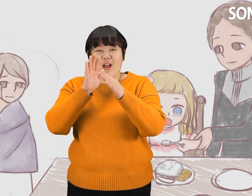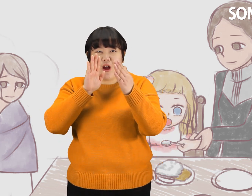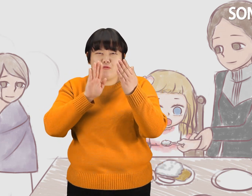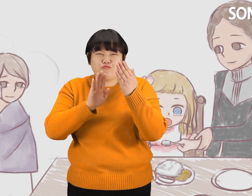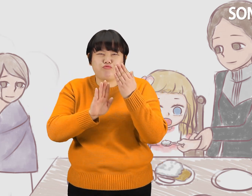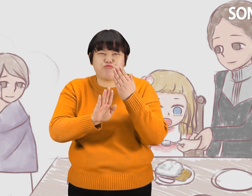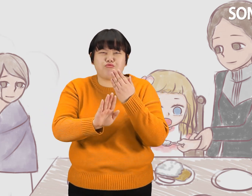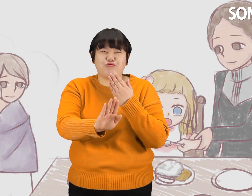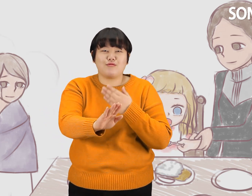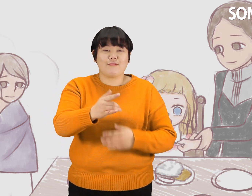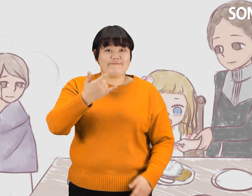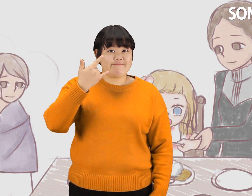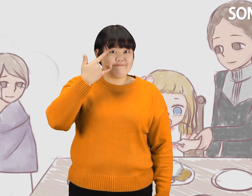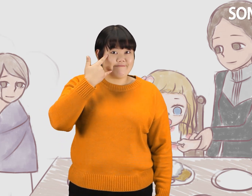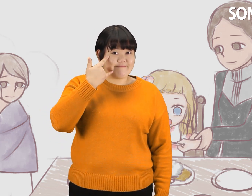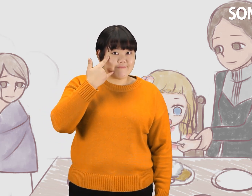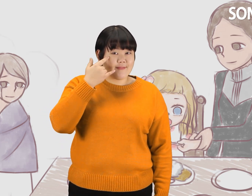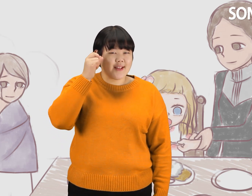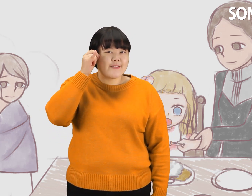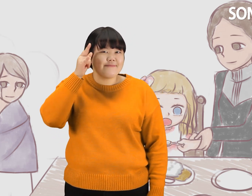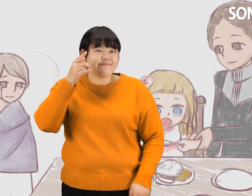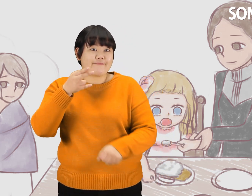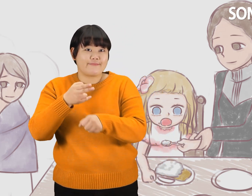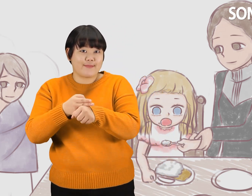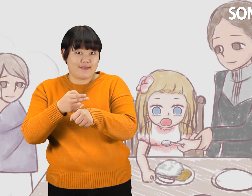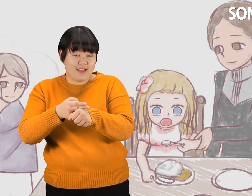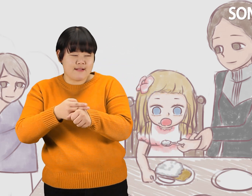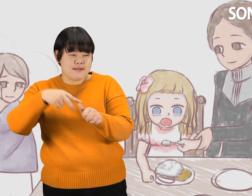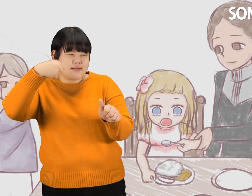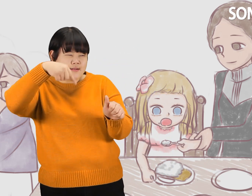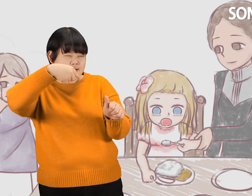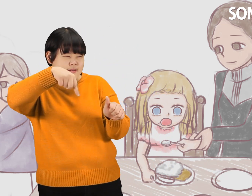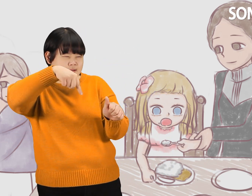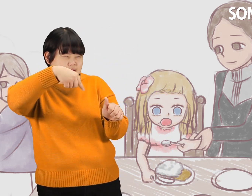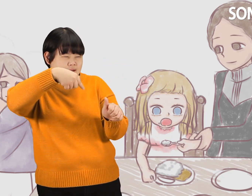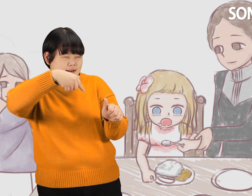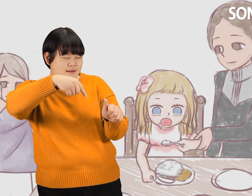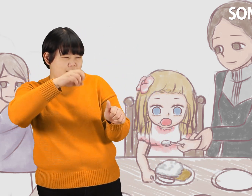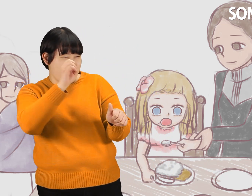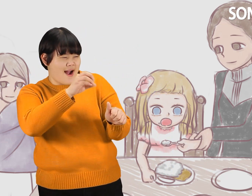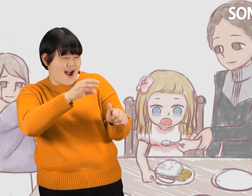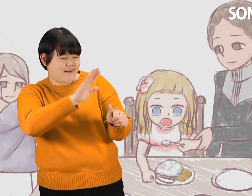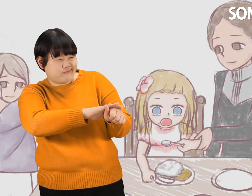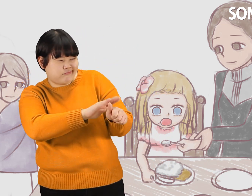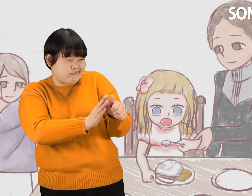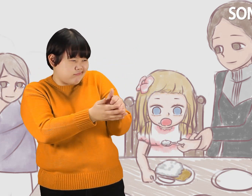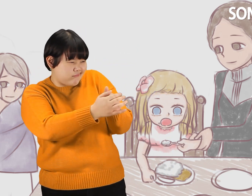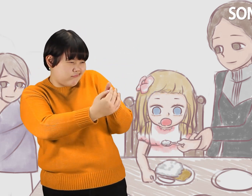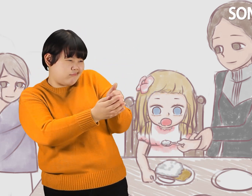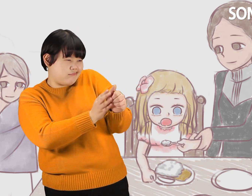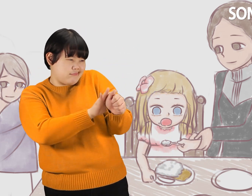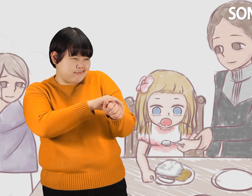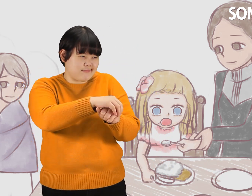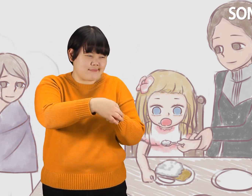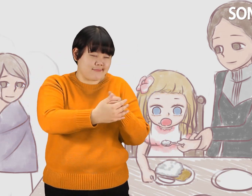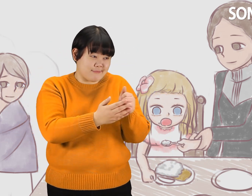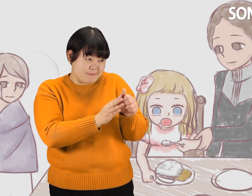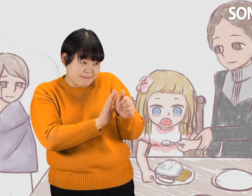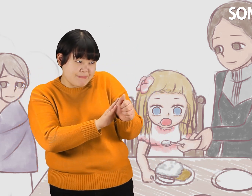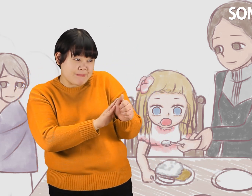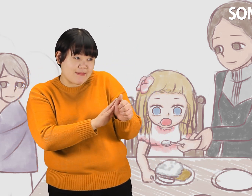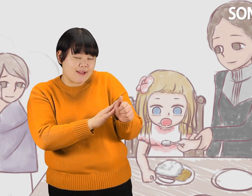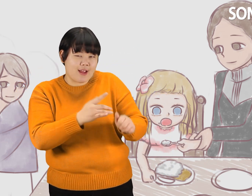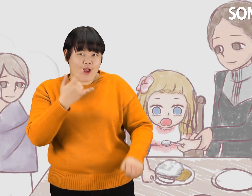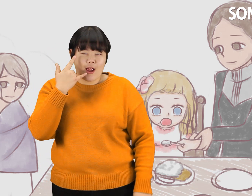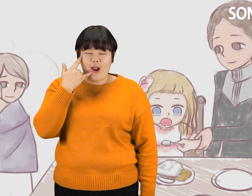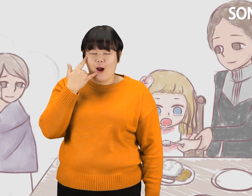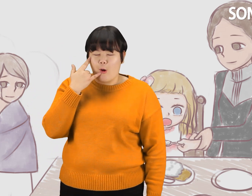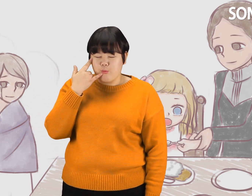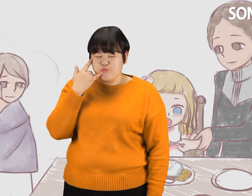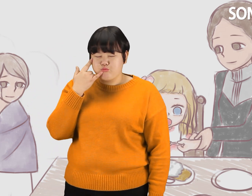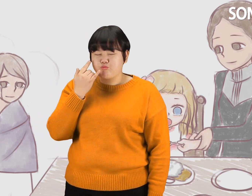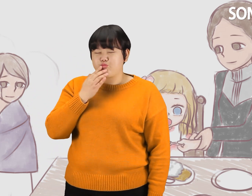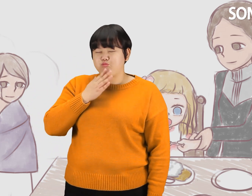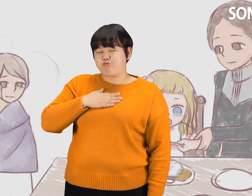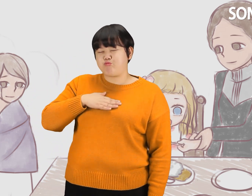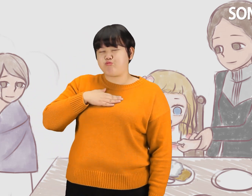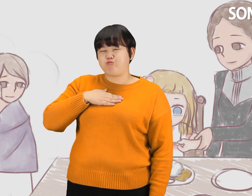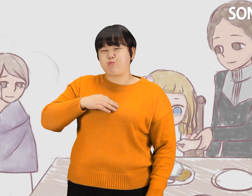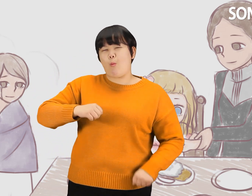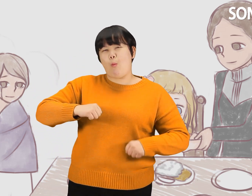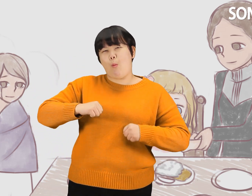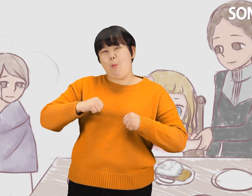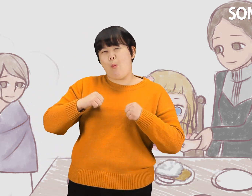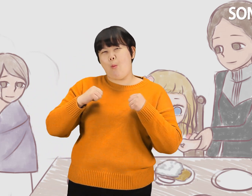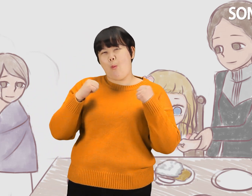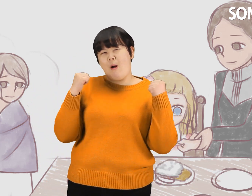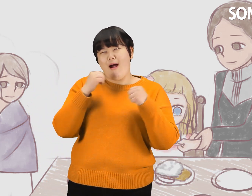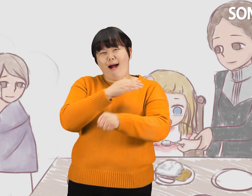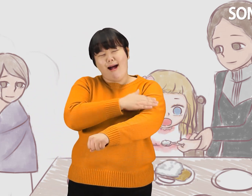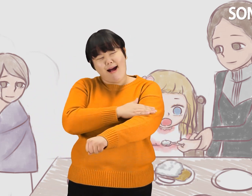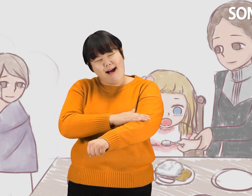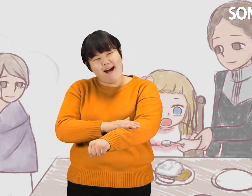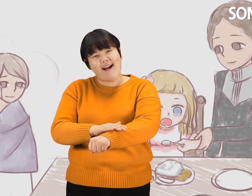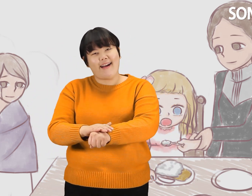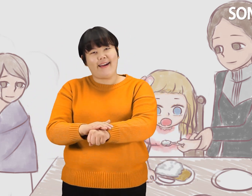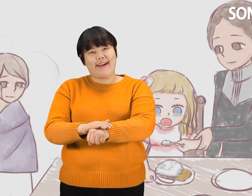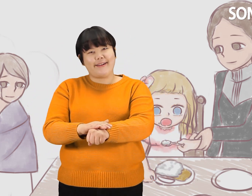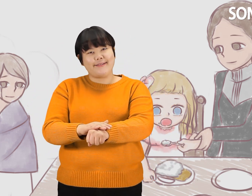その後ヘレンは迎合的なサリバン先生の話をよく従った。